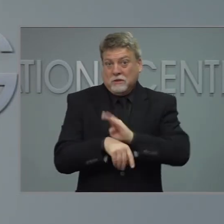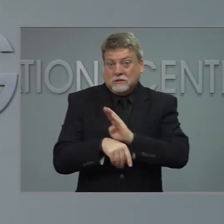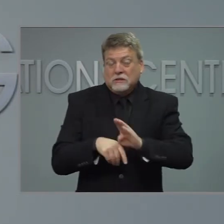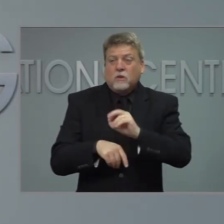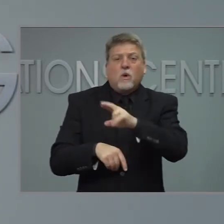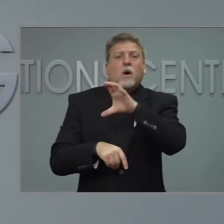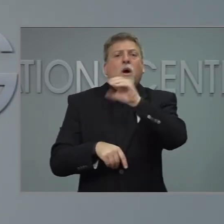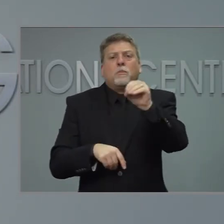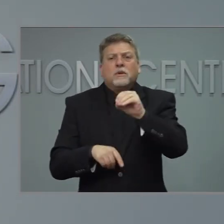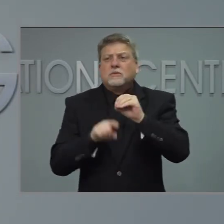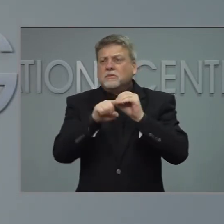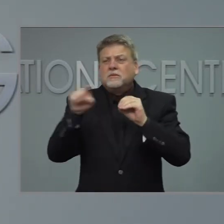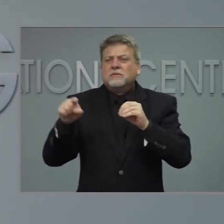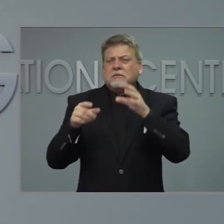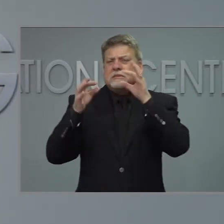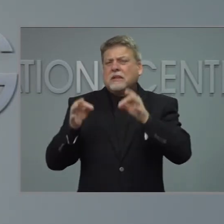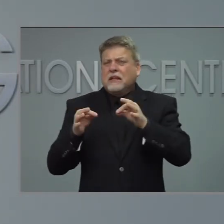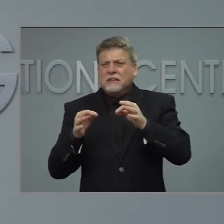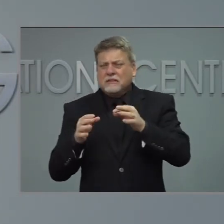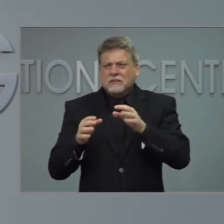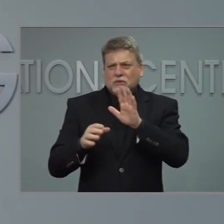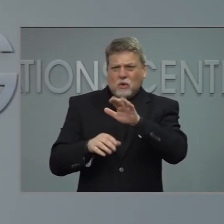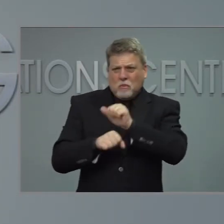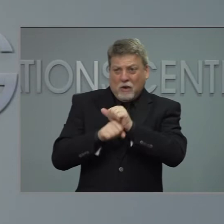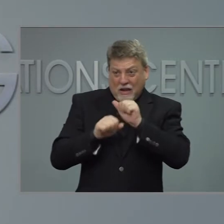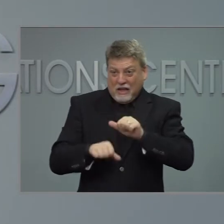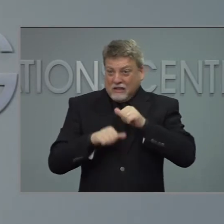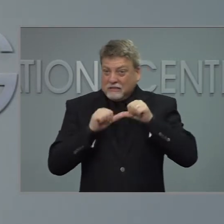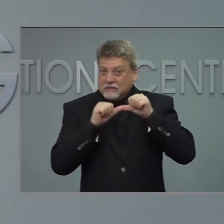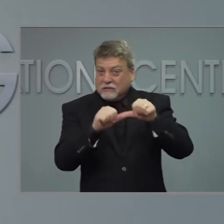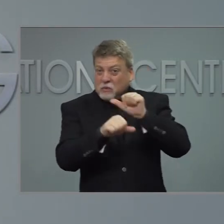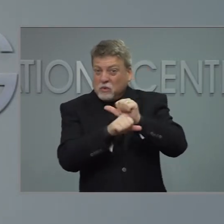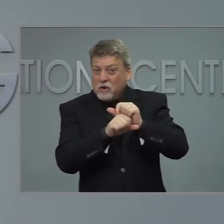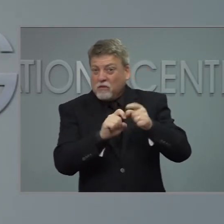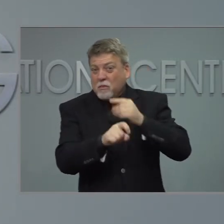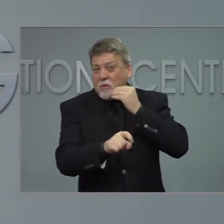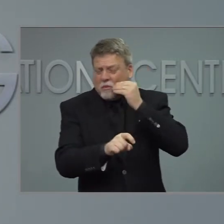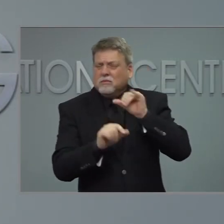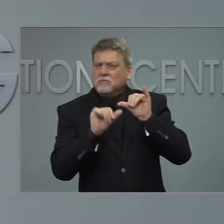empleadores que los que pueden mantener a los empleados remotamente que lo hagan,